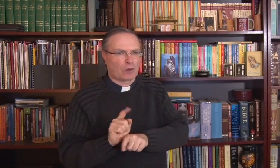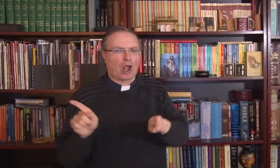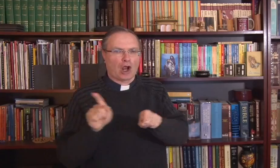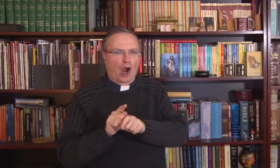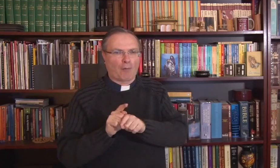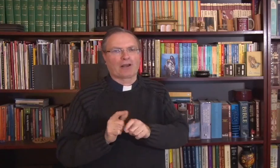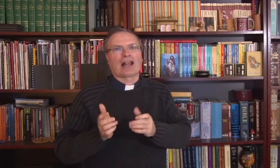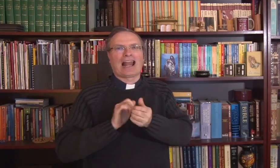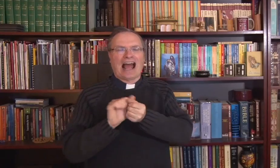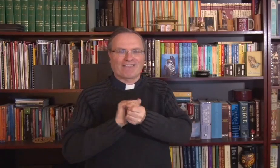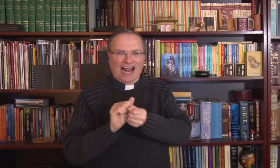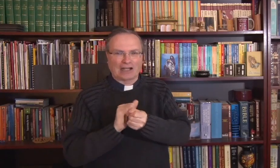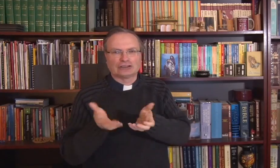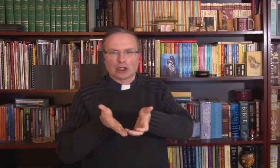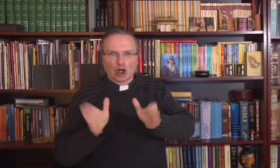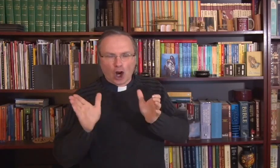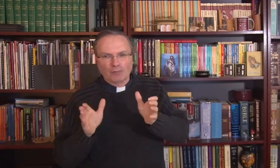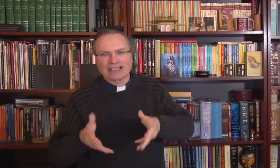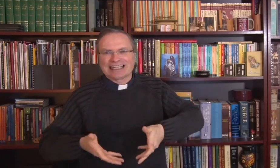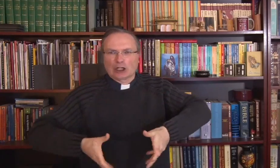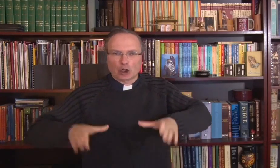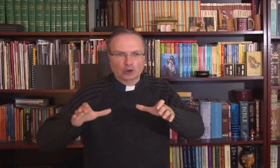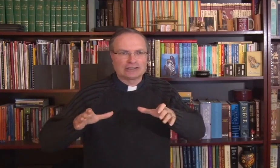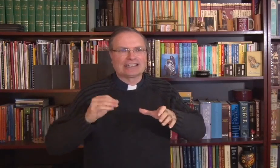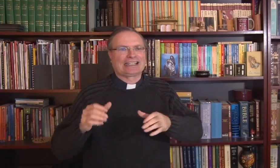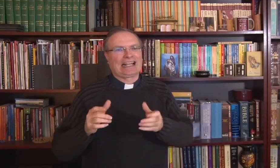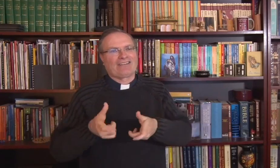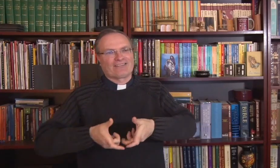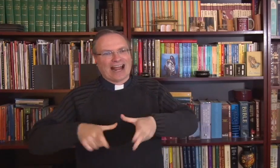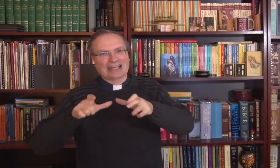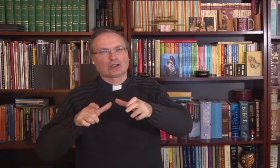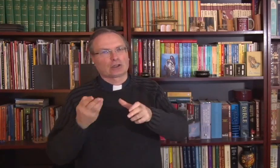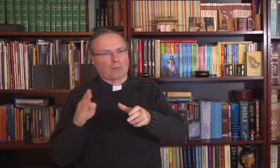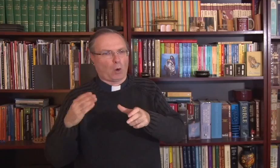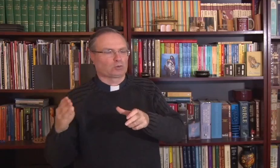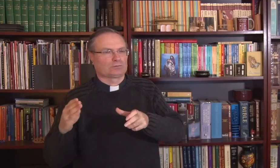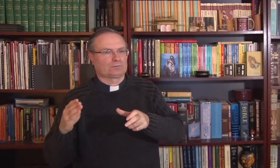comme le lavage des coupes, des cruches et des vases de bronze.-